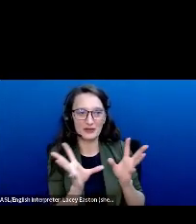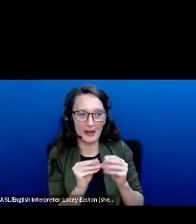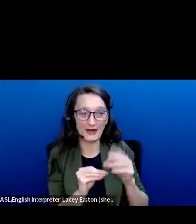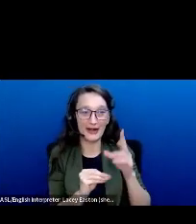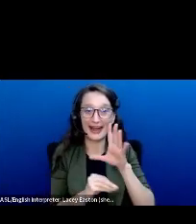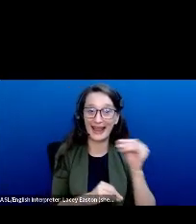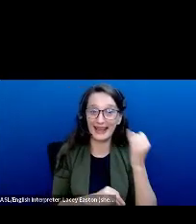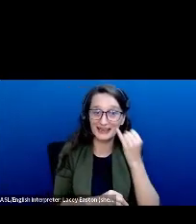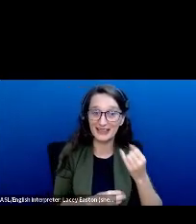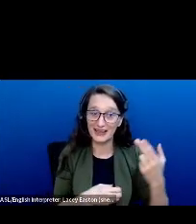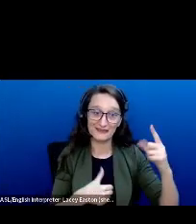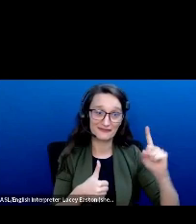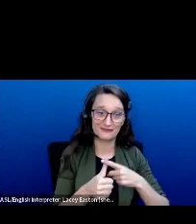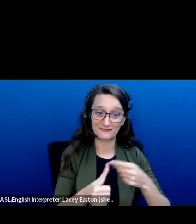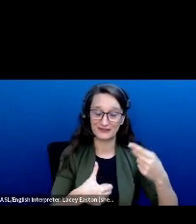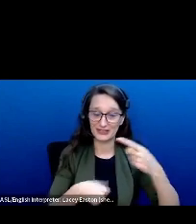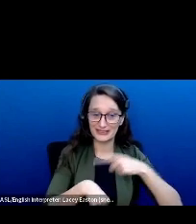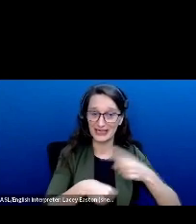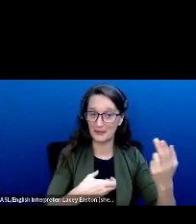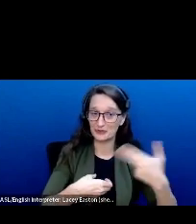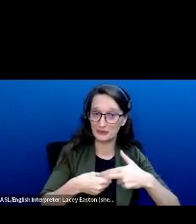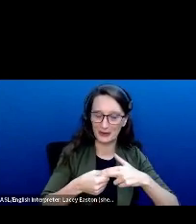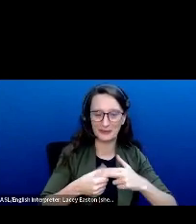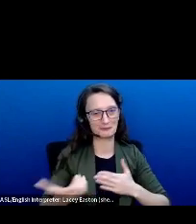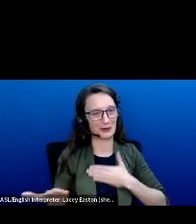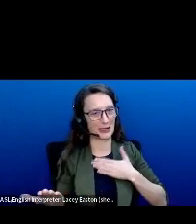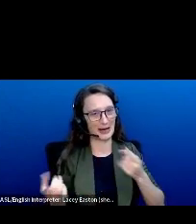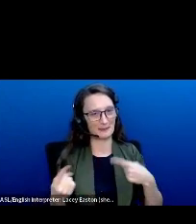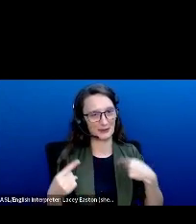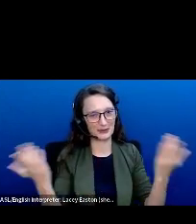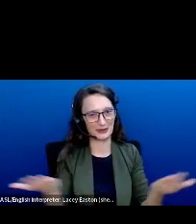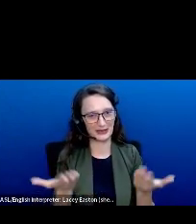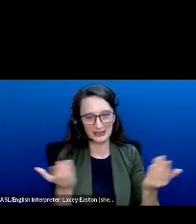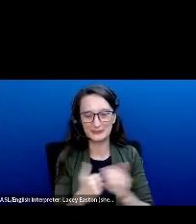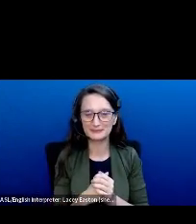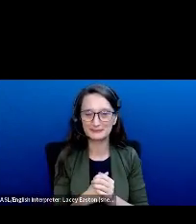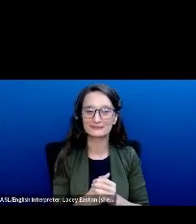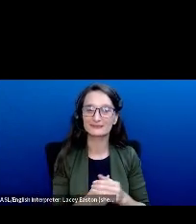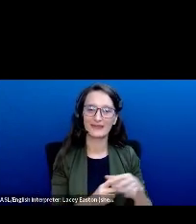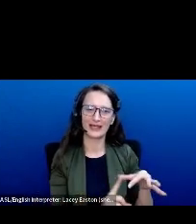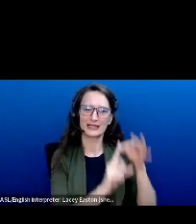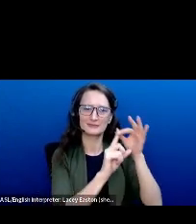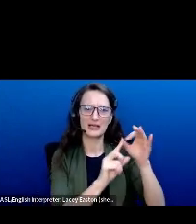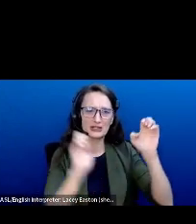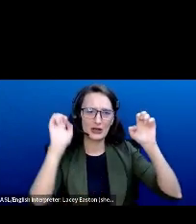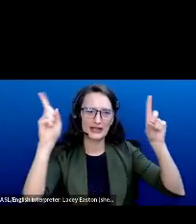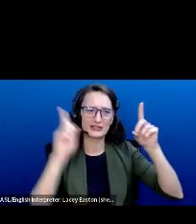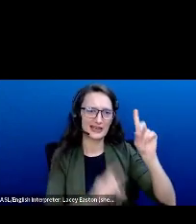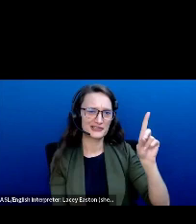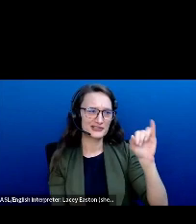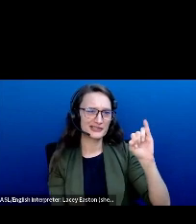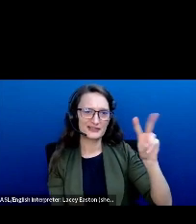muy contentos de tenerlos aquí en la división de educación especial colaboramos con nuestros colegas para